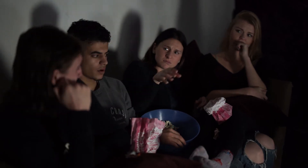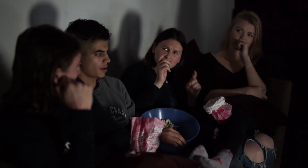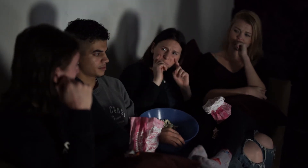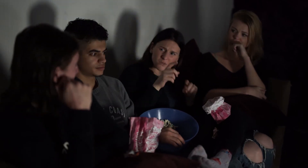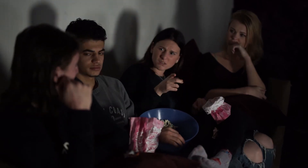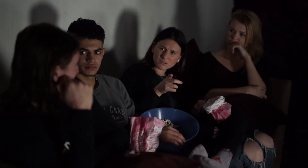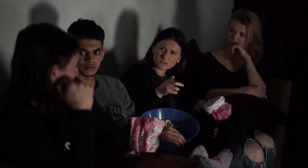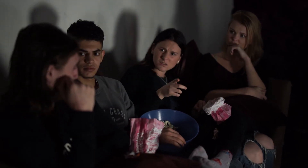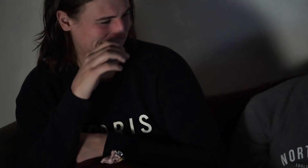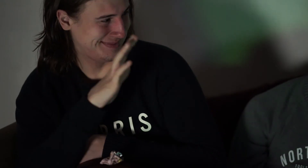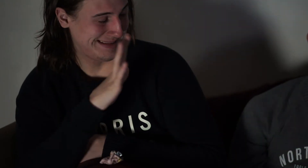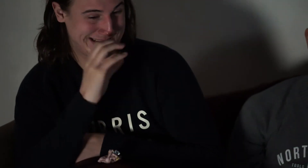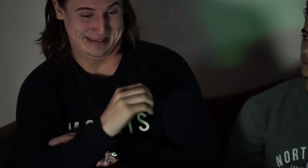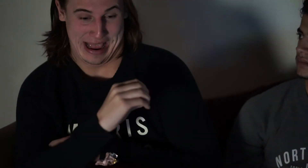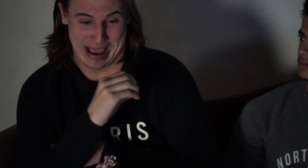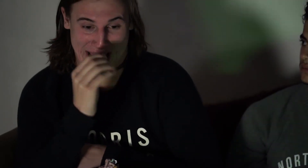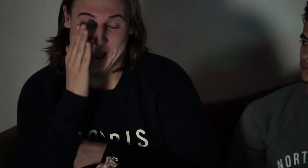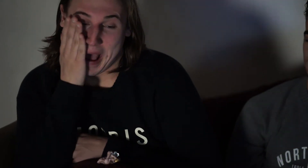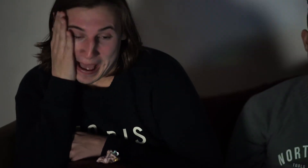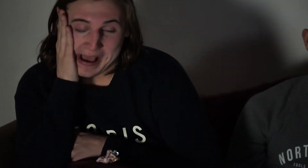Gråter du? Nej, det gör jag inte!